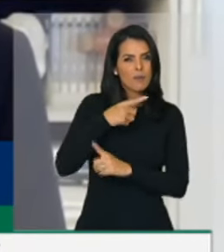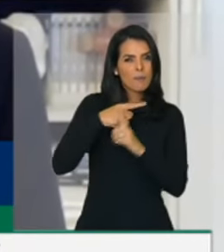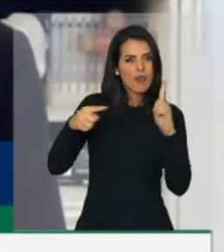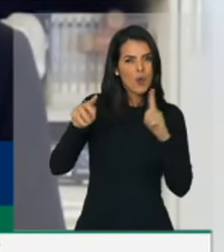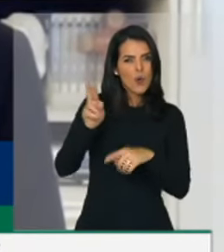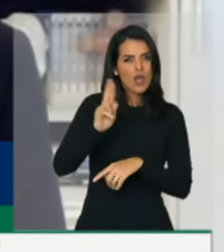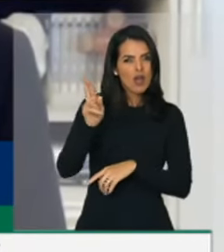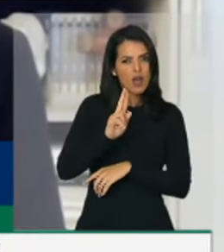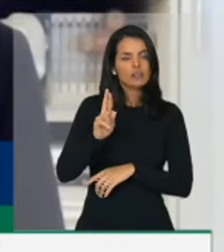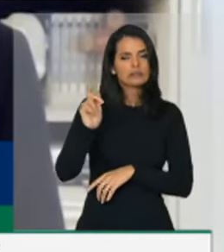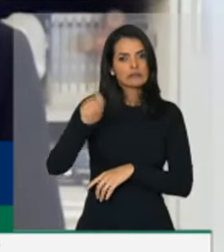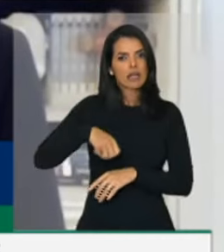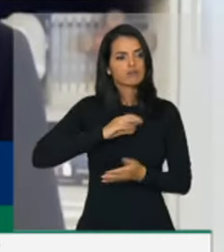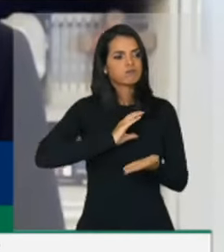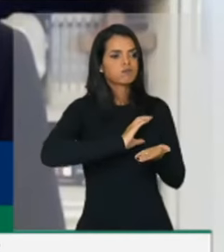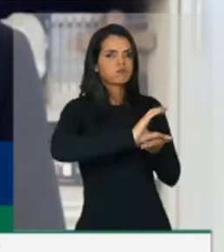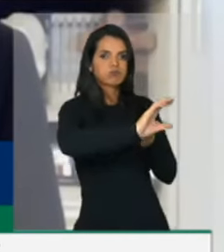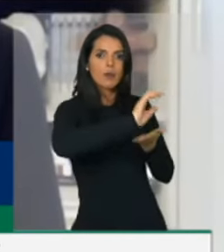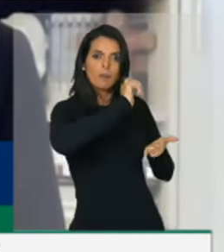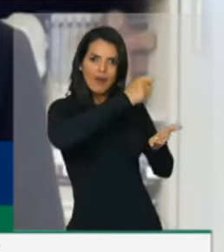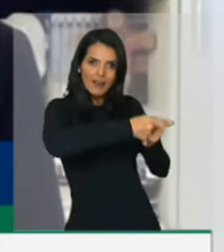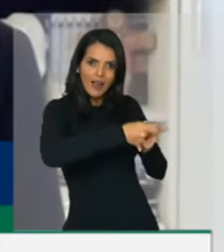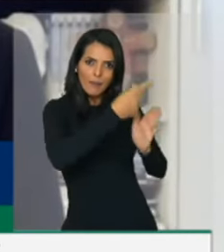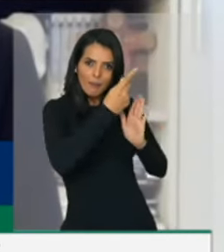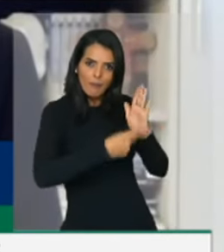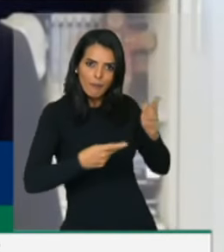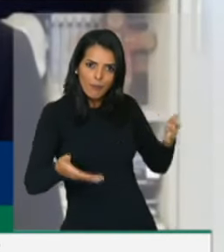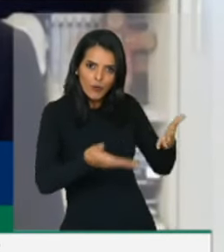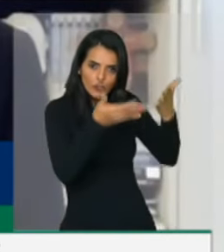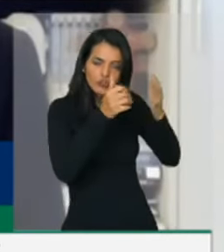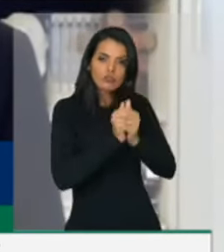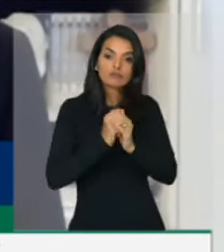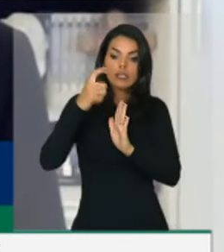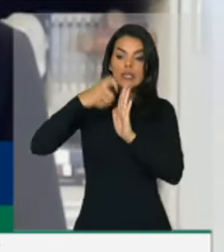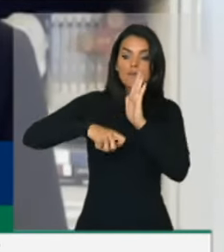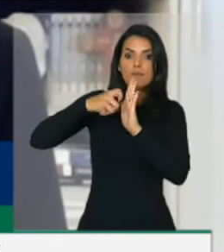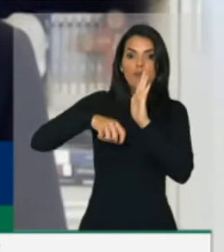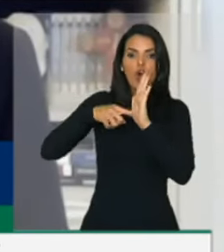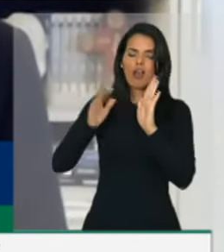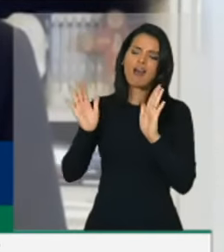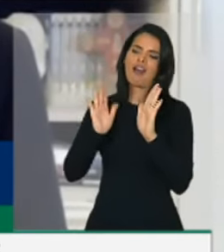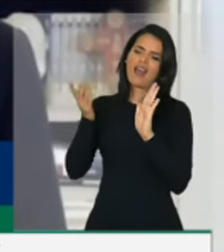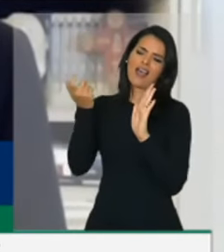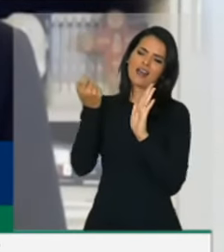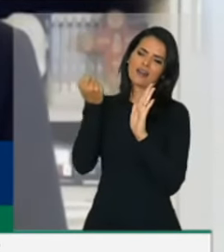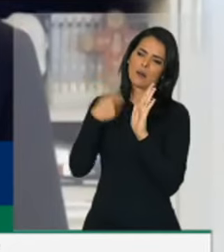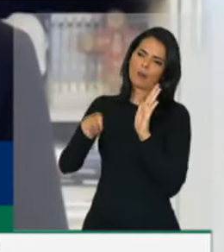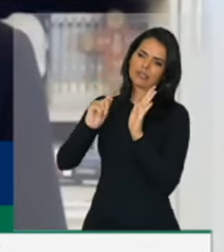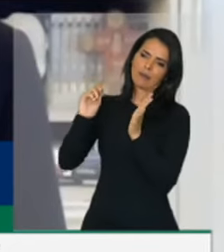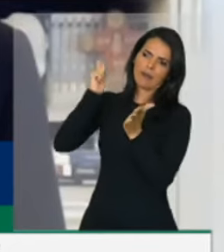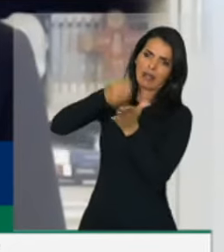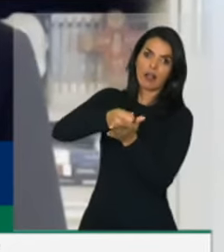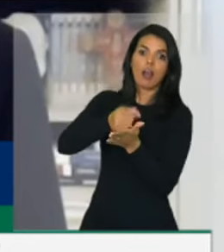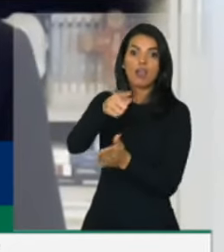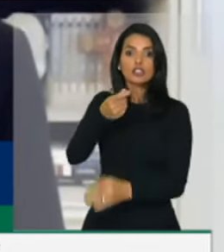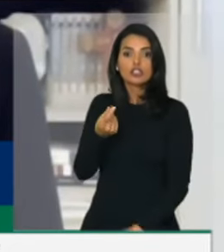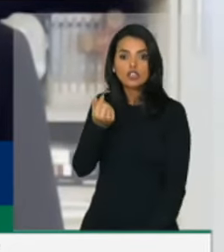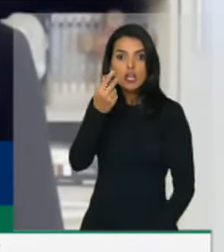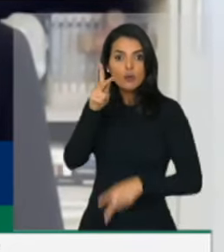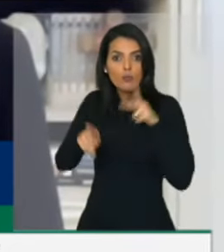É DINHEIRO PÚBLICO, NÃO ESTAMOS PASSANDO AQUI CHEQUE EM BRANCO PARA NINGUÉM, PRECISAMOS TER CONTROLE DESSES RECURSOS, PRIMEIRO É